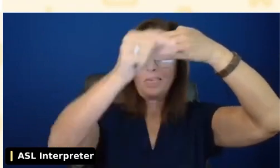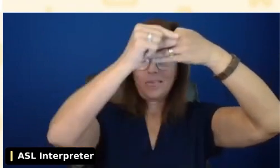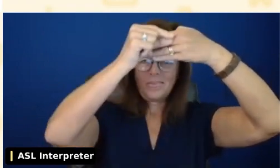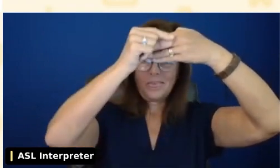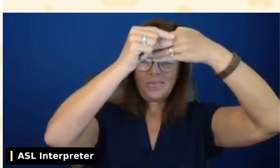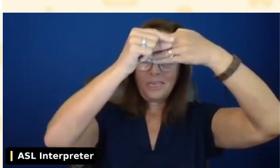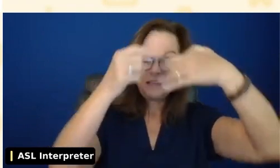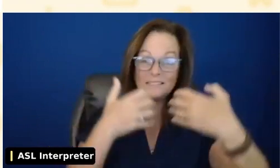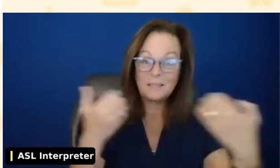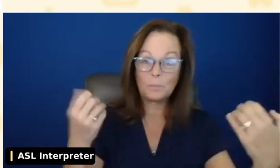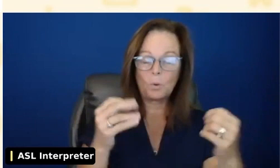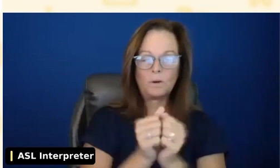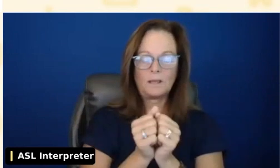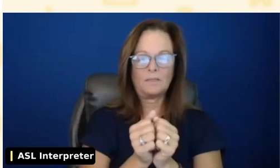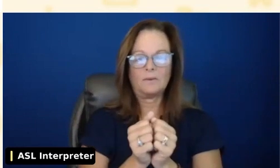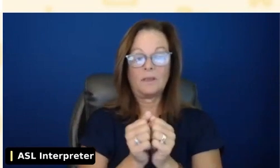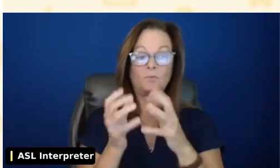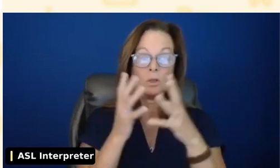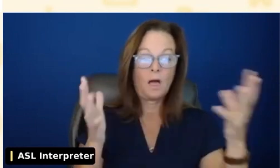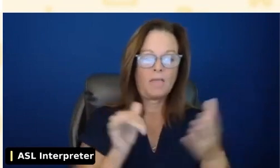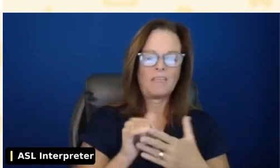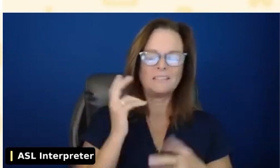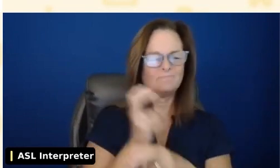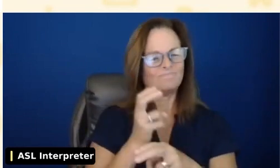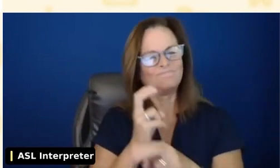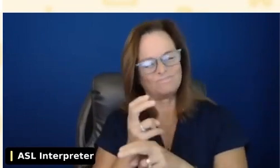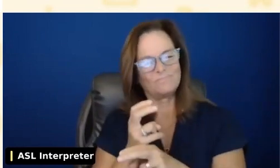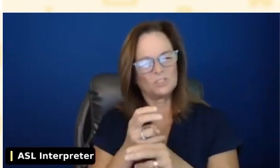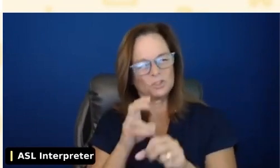eso puede ser un tipo de incidente de lesión por esfuerzo repetitivo (RSI), una especie de lesión por tensión pasiva.